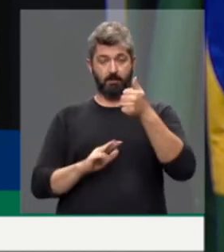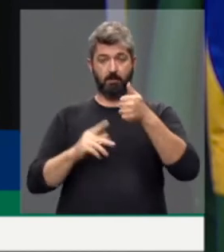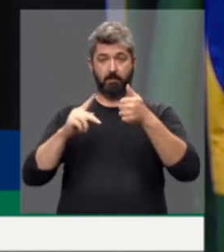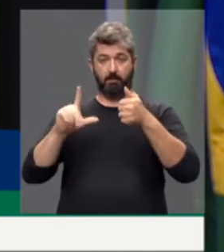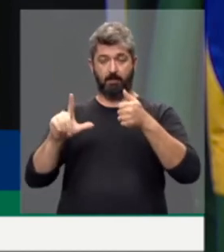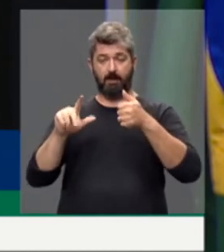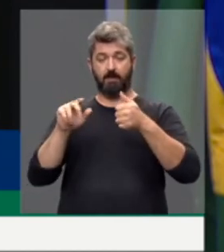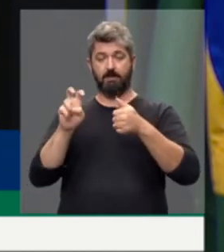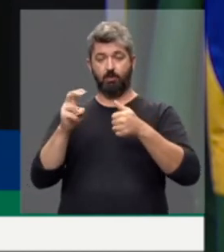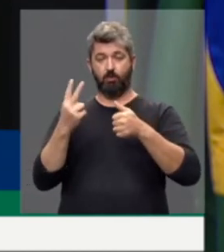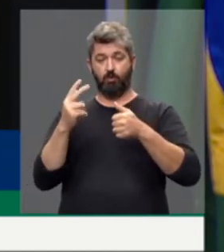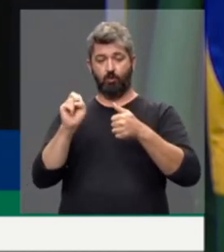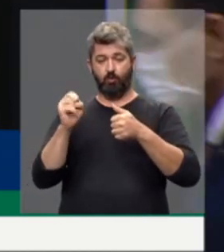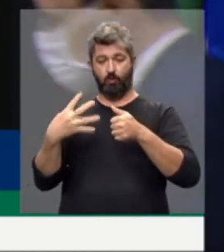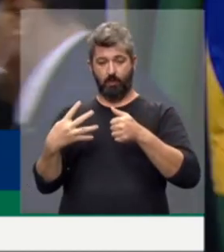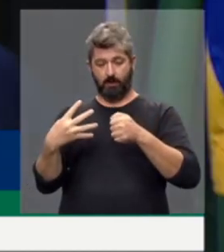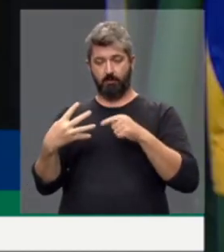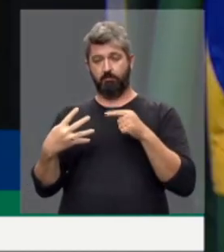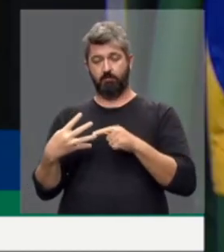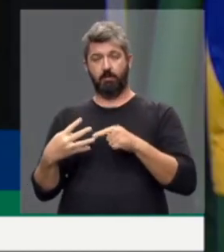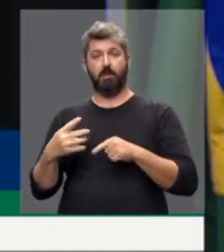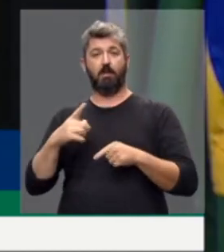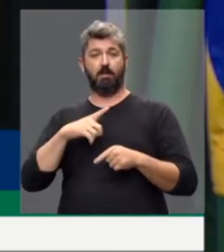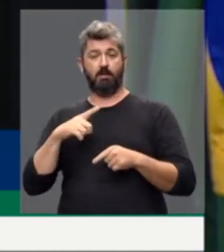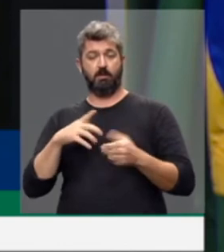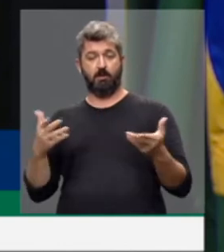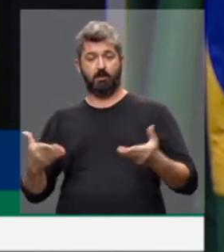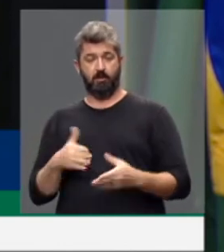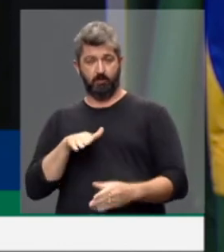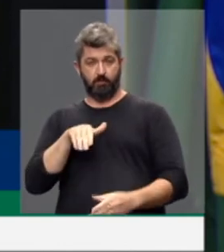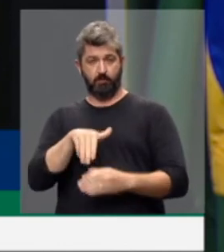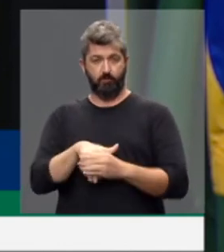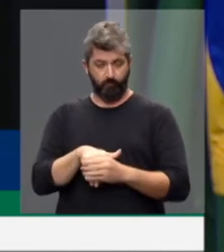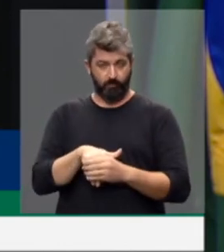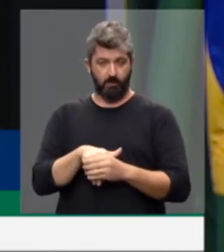NESSE TEMPO DO PDT, TRATAR DE DOIS ASSUNTOS. PRIMEIRO DELES